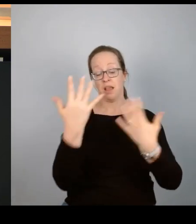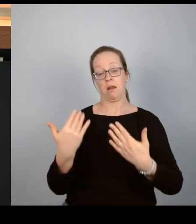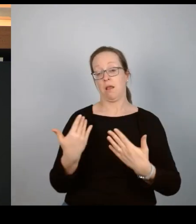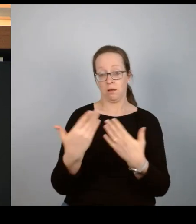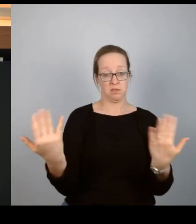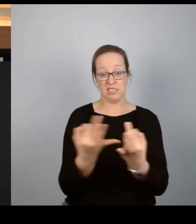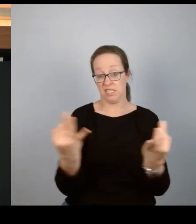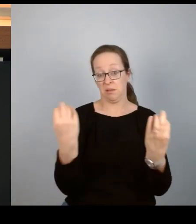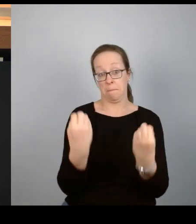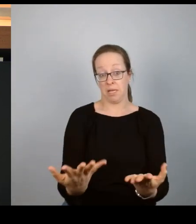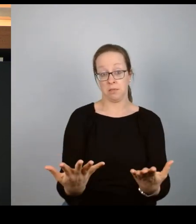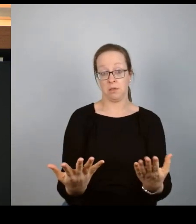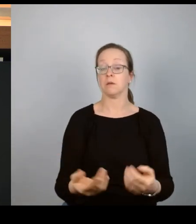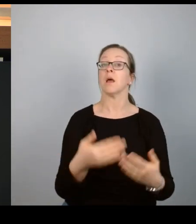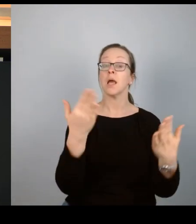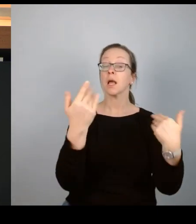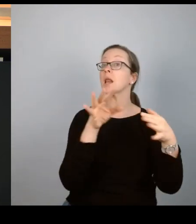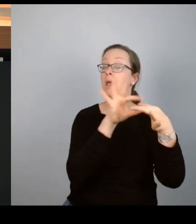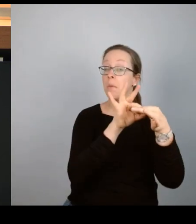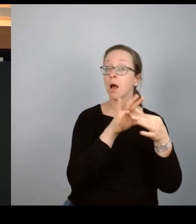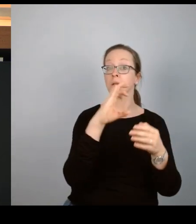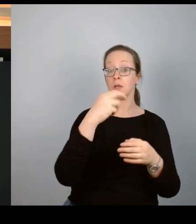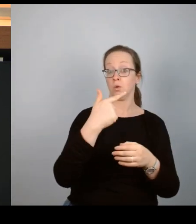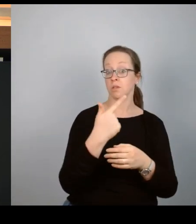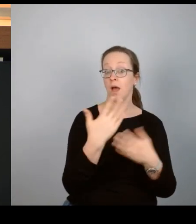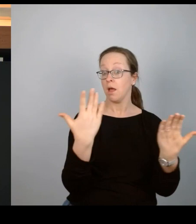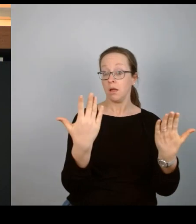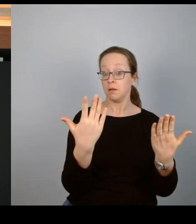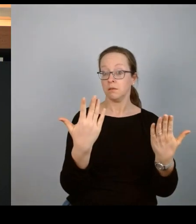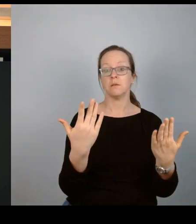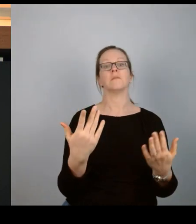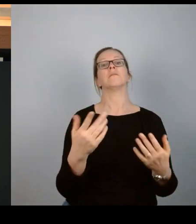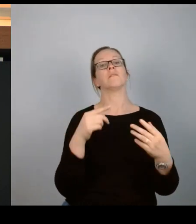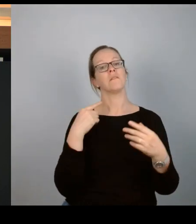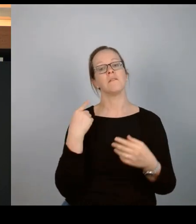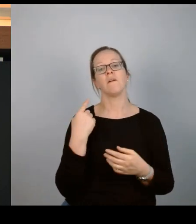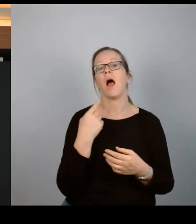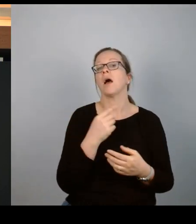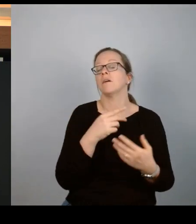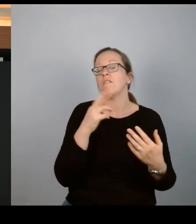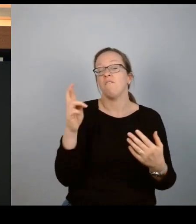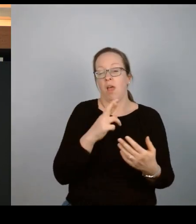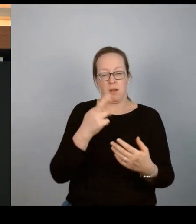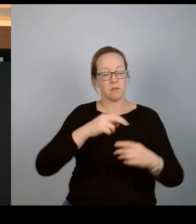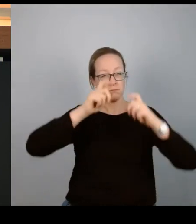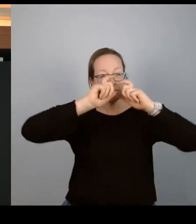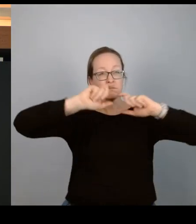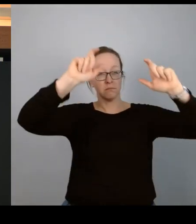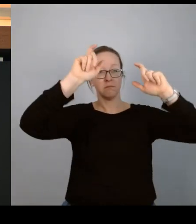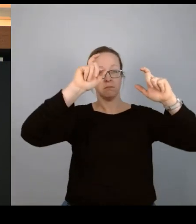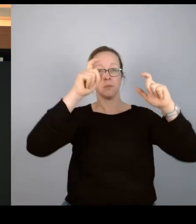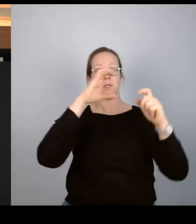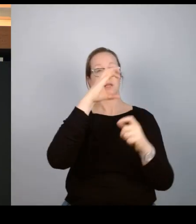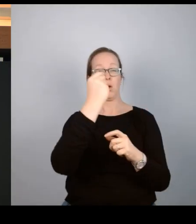berücksichtigt, dürfen keine neuen Baugebiete entstehen. Jeder Verkehrsplaner weiß, das Maß aller Dinge ist der dreiachsige Müllwagen und der